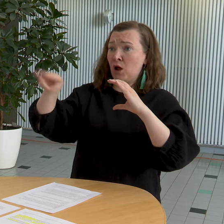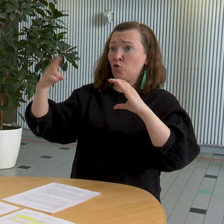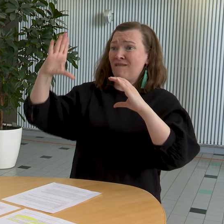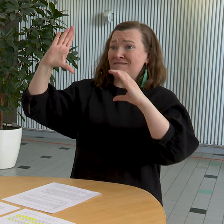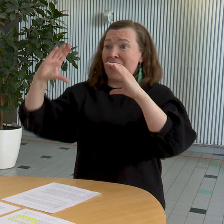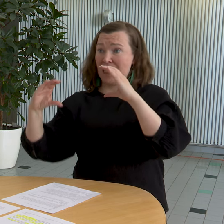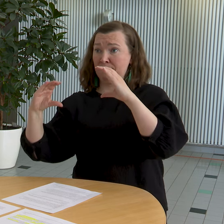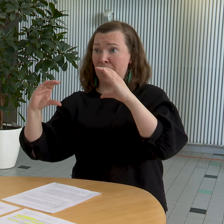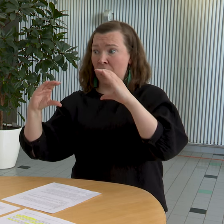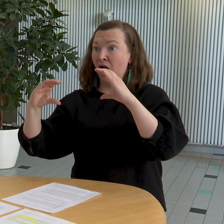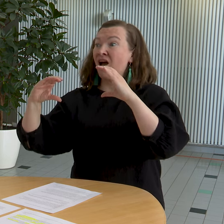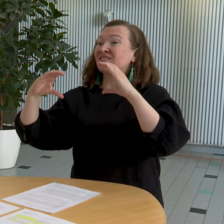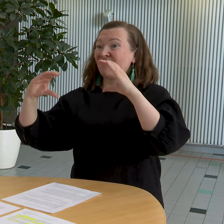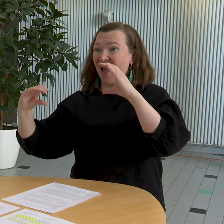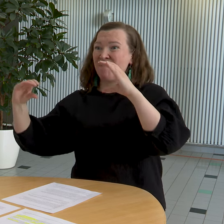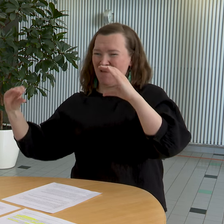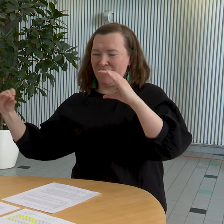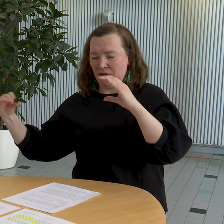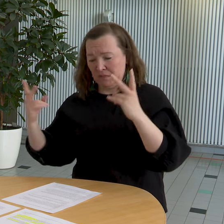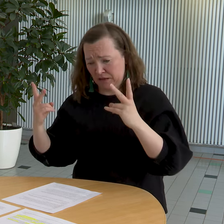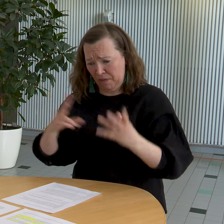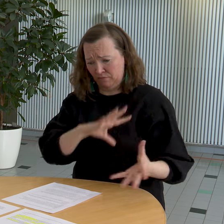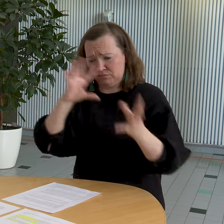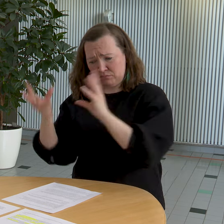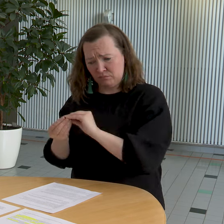ja 130 miljoonaa eli kolmannes vähemmän hallituskauden loppuun mennessä.